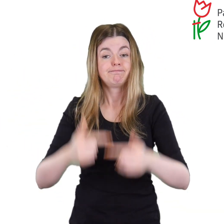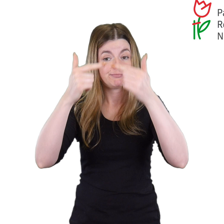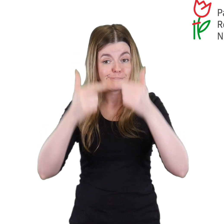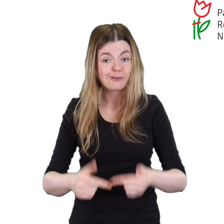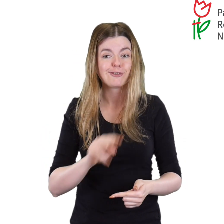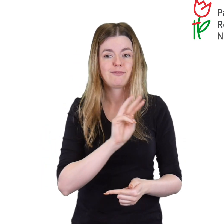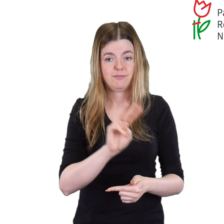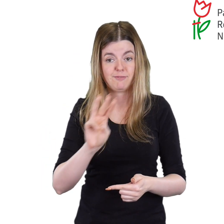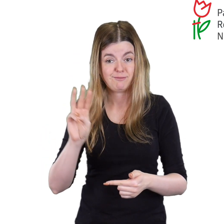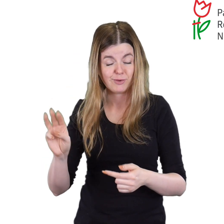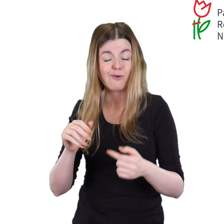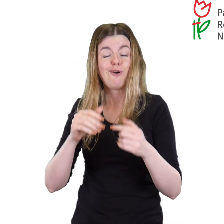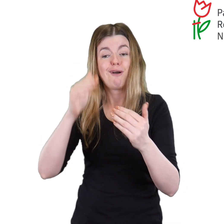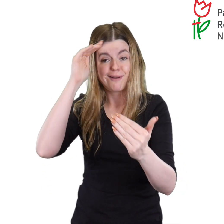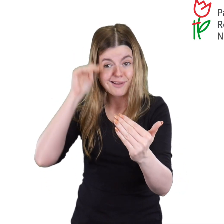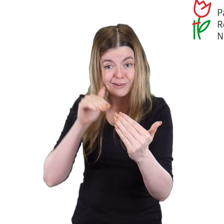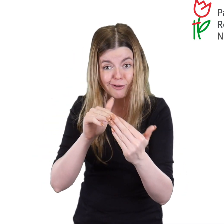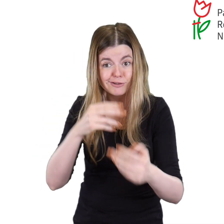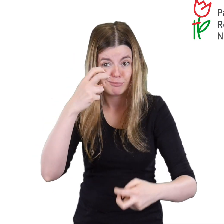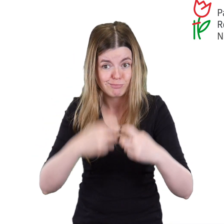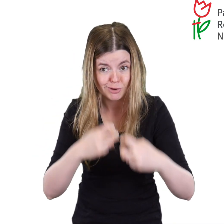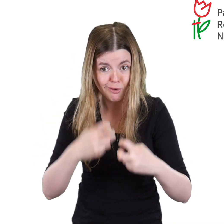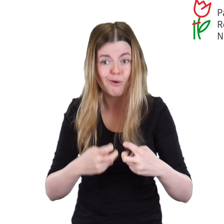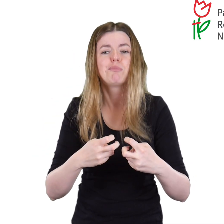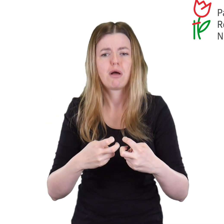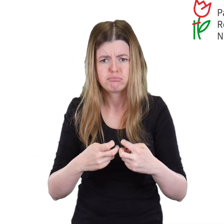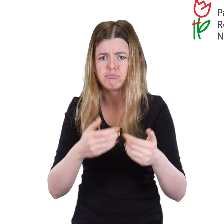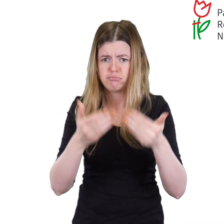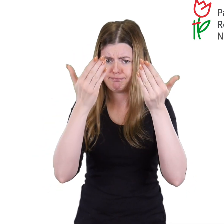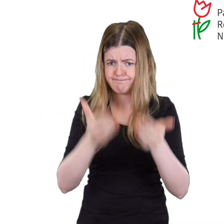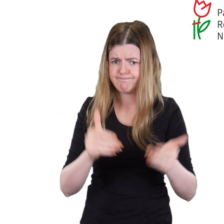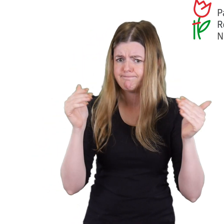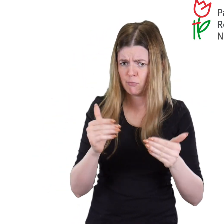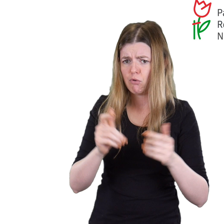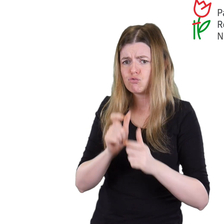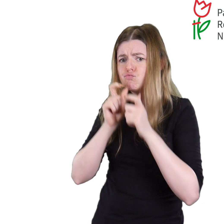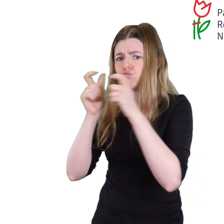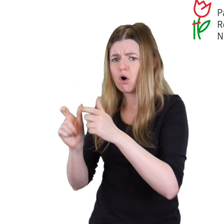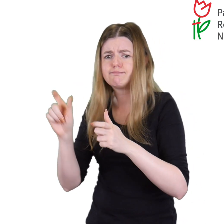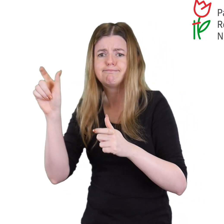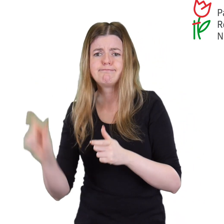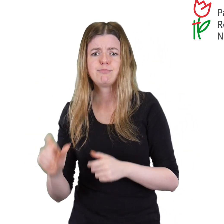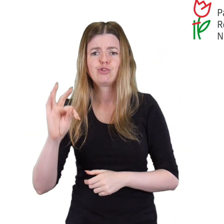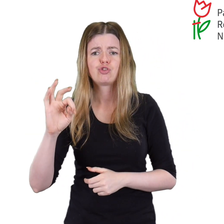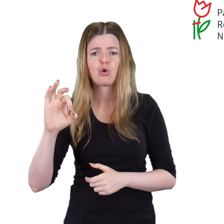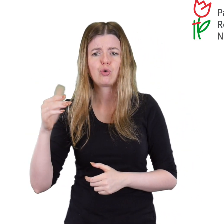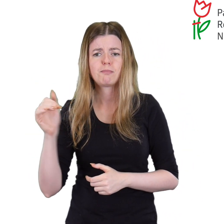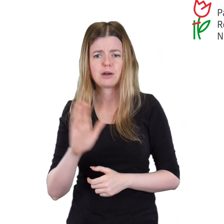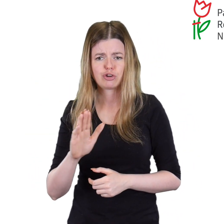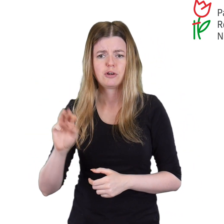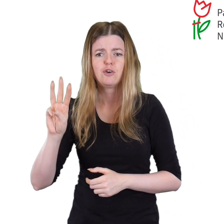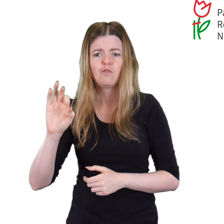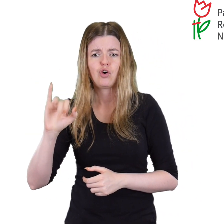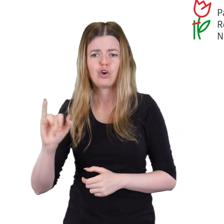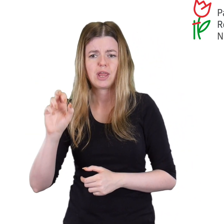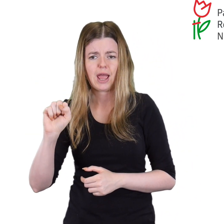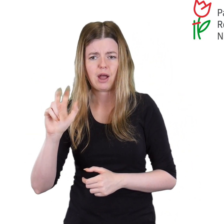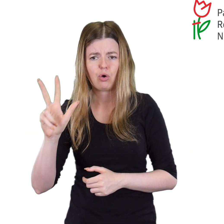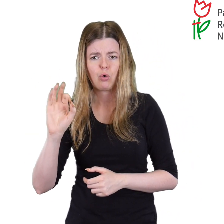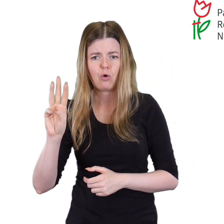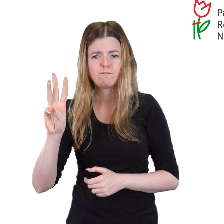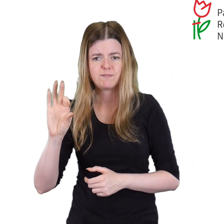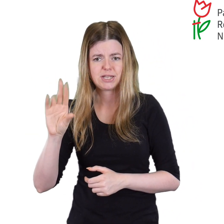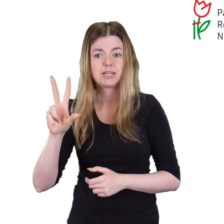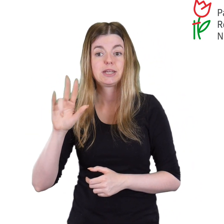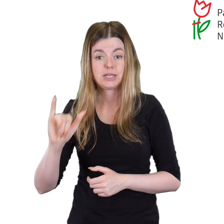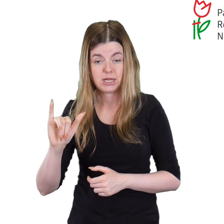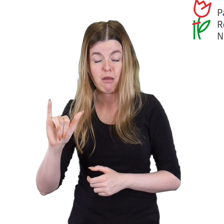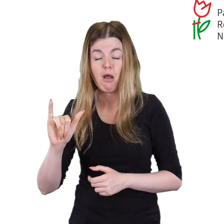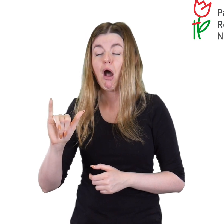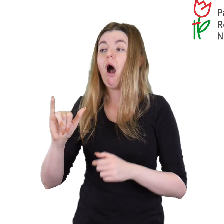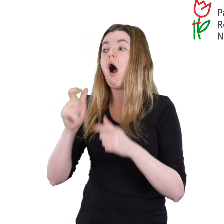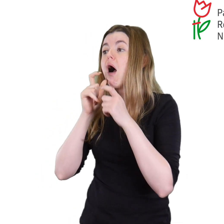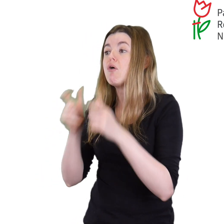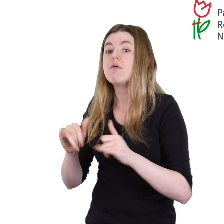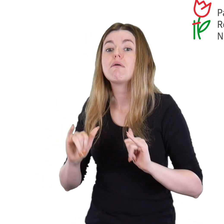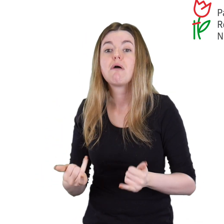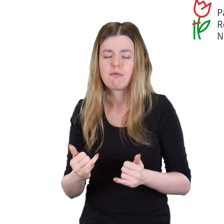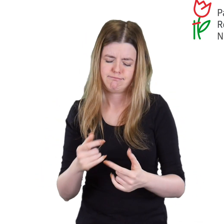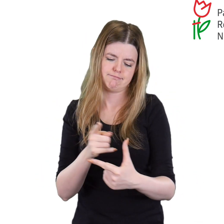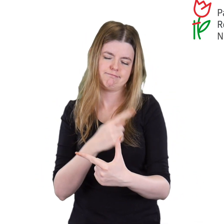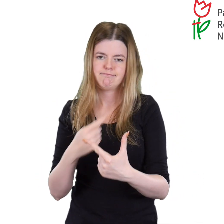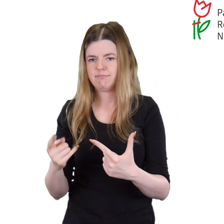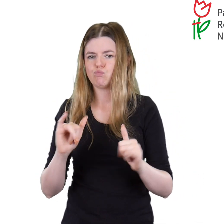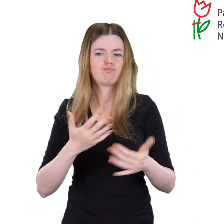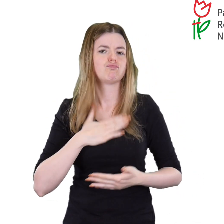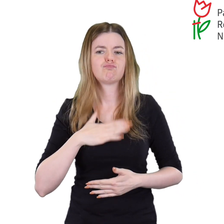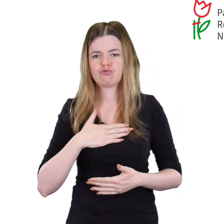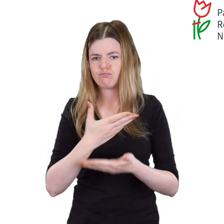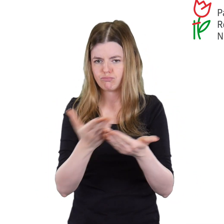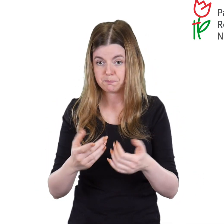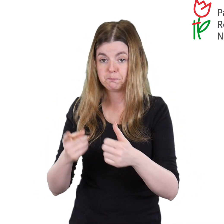Problemy z dostępnością strony internetowej możesz zgłosić do Tomasza Wojakowskiego na dwa sposoby: